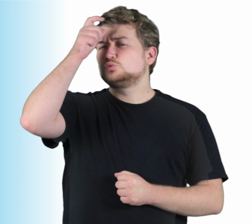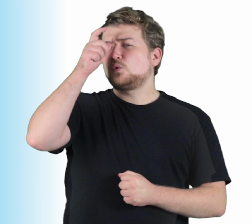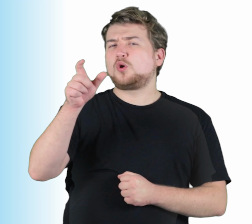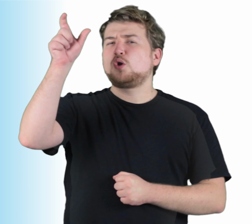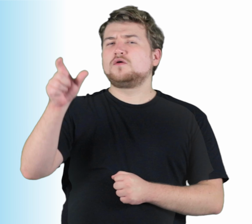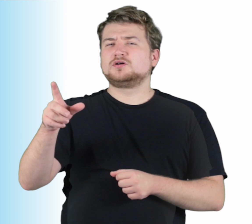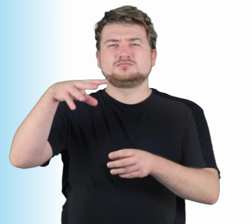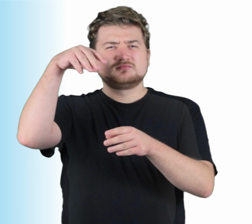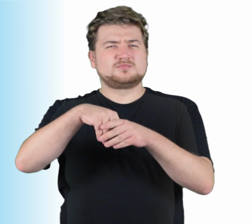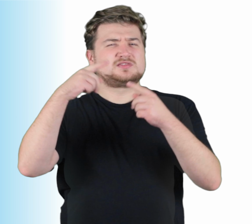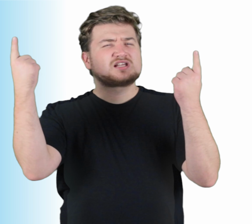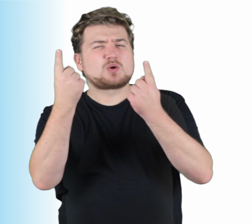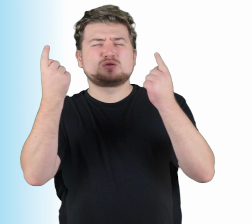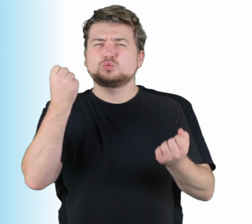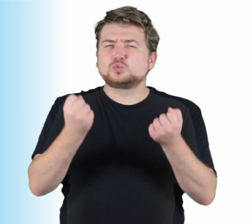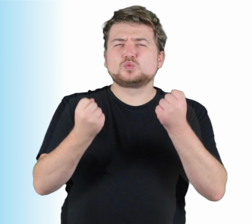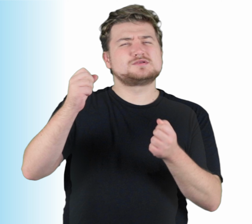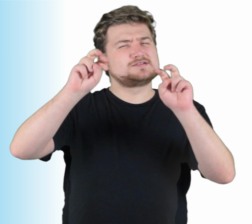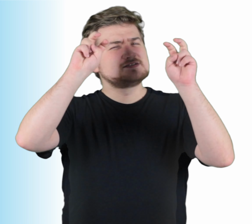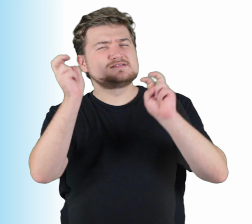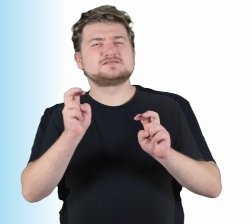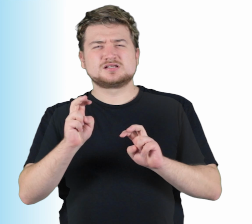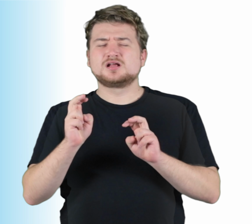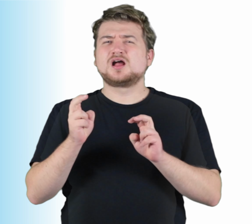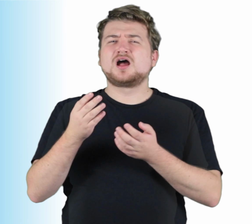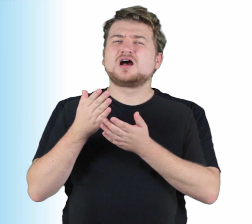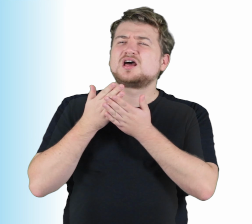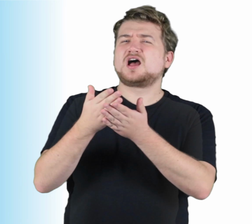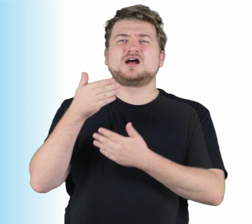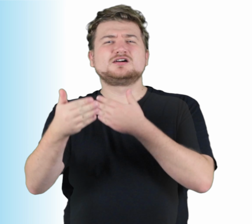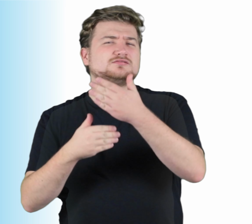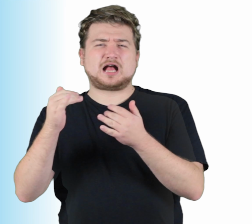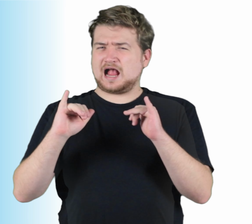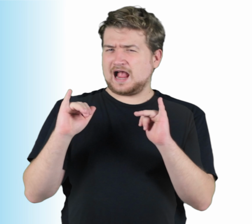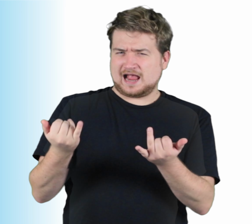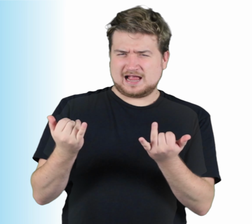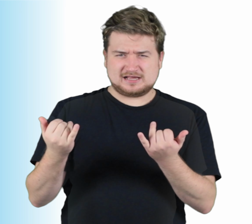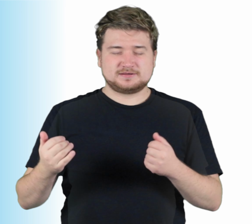Jak sobie radzić, gdy człowiek znajdzie się w krytycznej sytuacji?